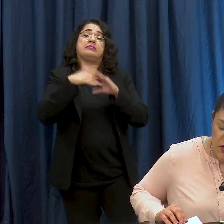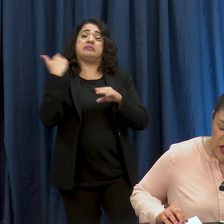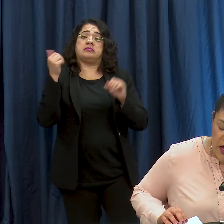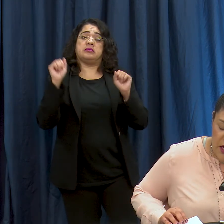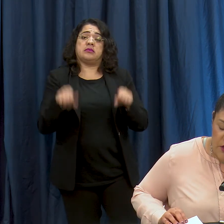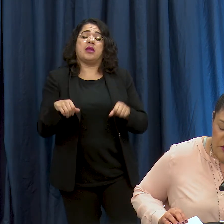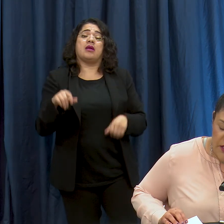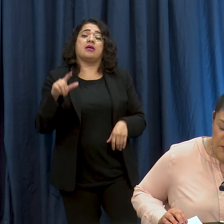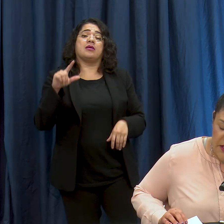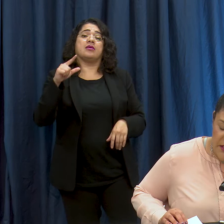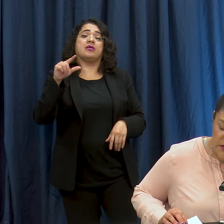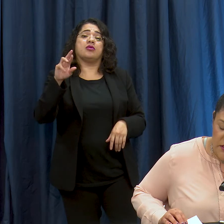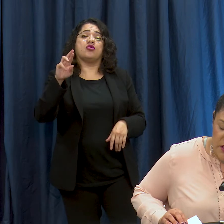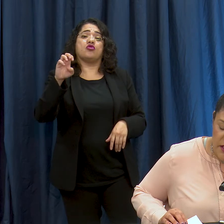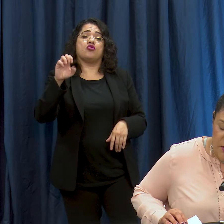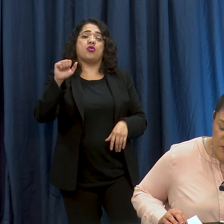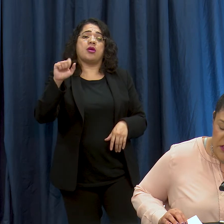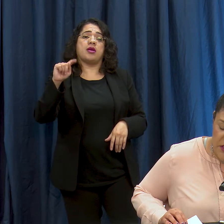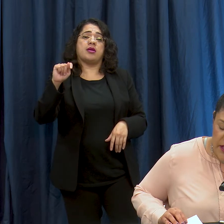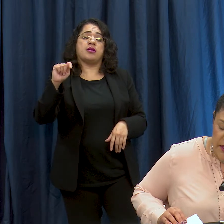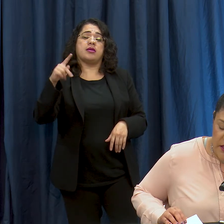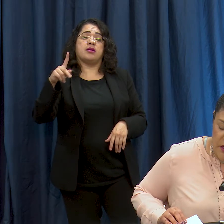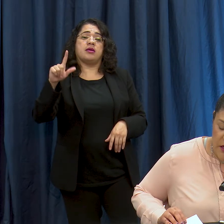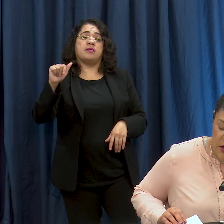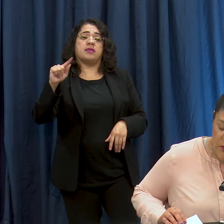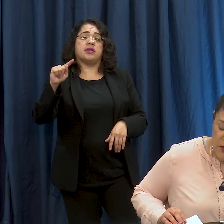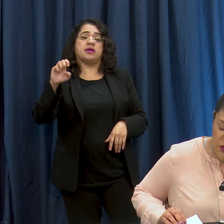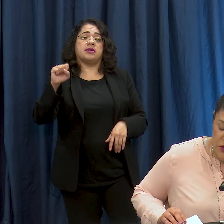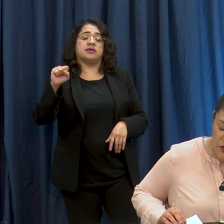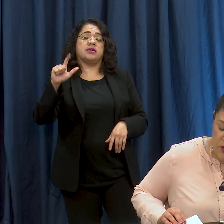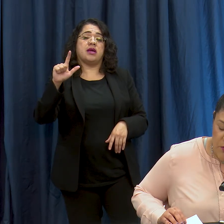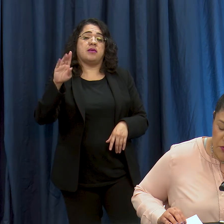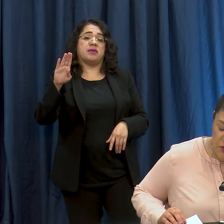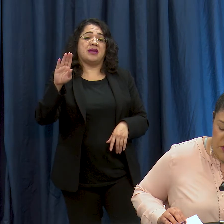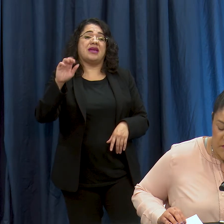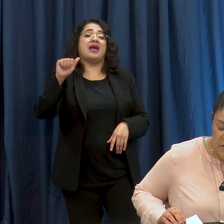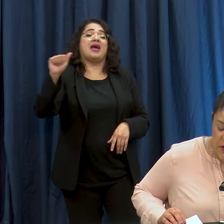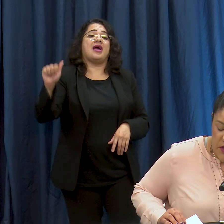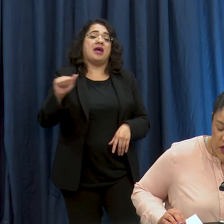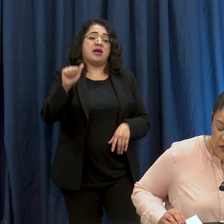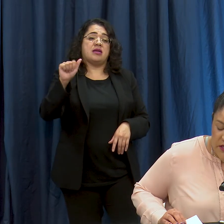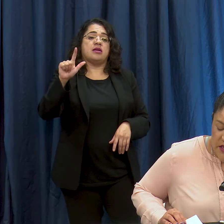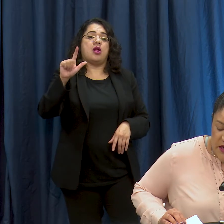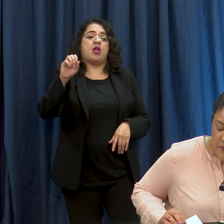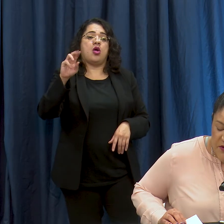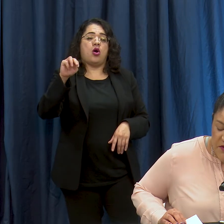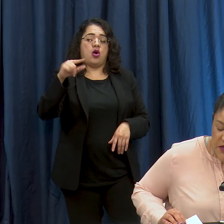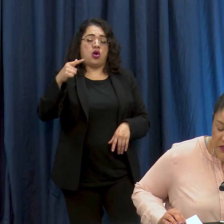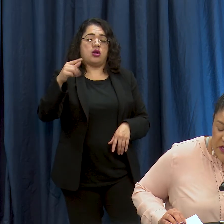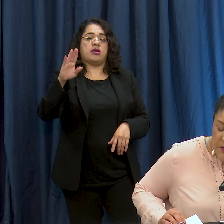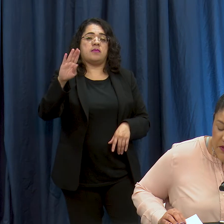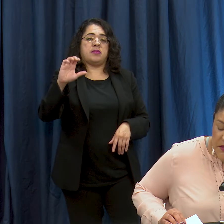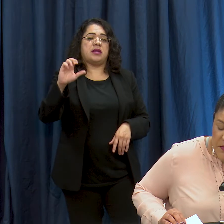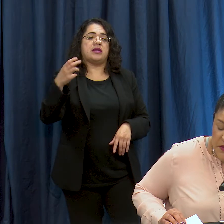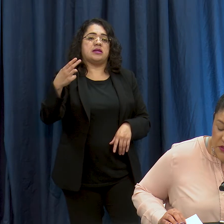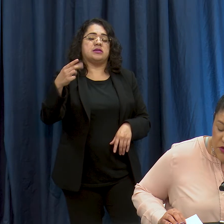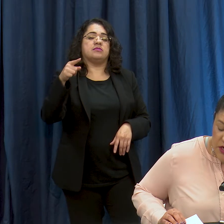a great plates LP Long Beach Punto God o se da rap referencia de participación a